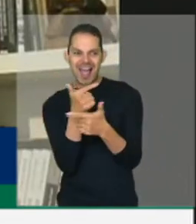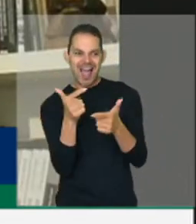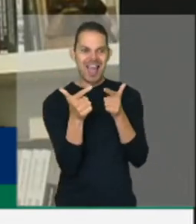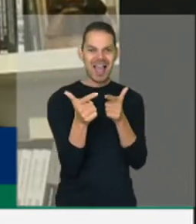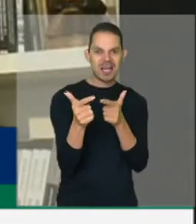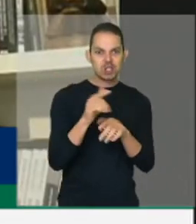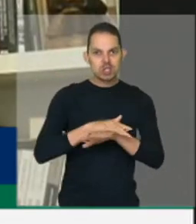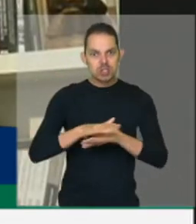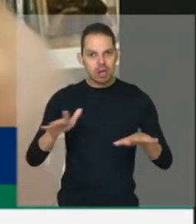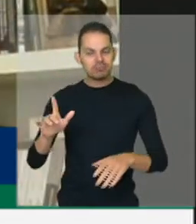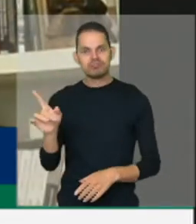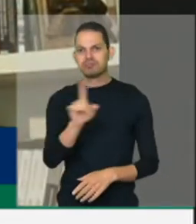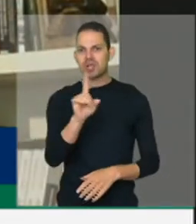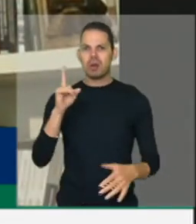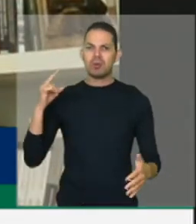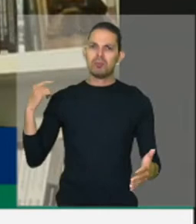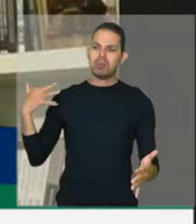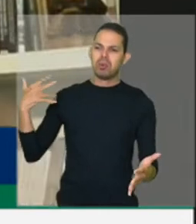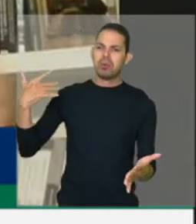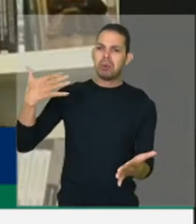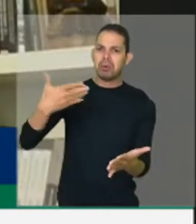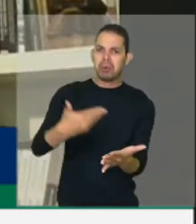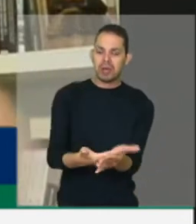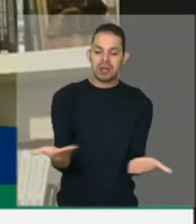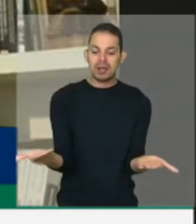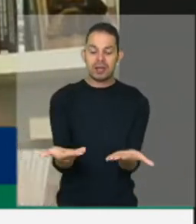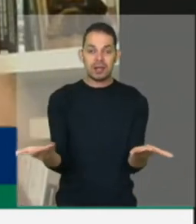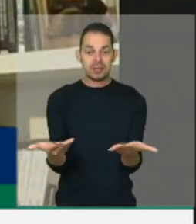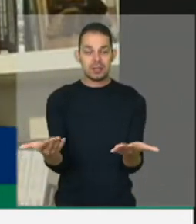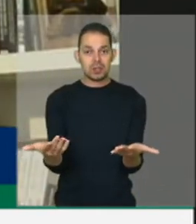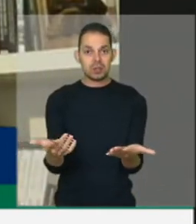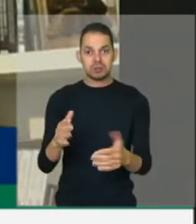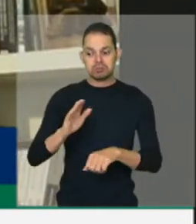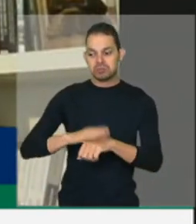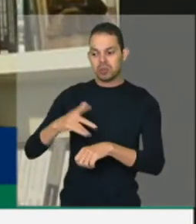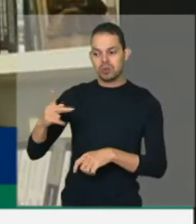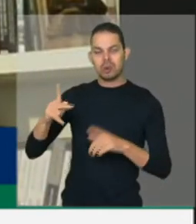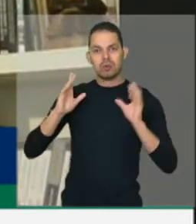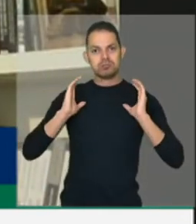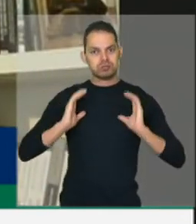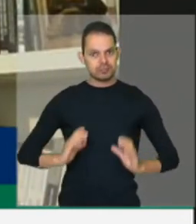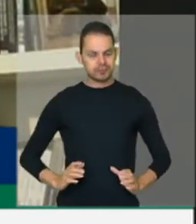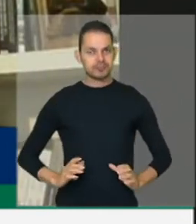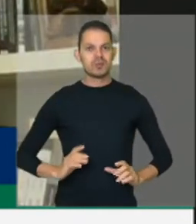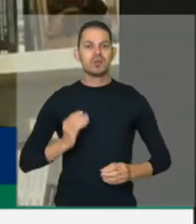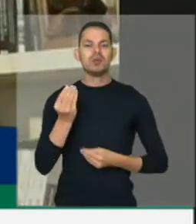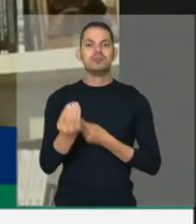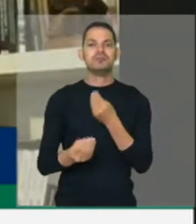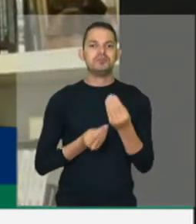FEZ APENAS CHACOTA, BOLSONARO TOMOU ATITUDES, ATOS ENQUANTO PRESIDENTE DA REPÚBLICA QUE COLOCARAM O BRASIL NO CORREDOR DA MORTE QUE NOTAS ESTAMOS